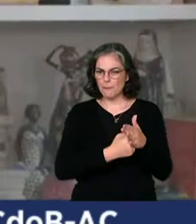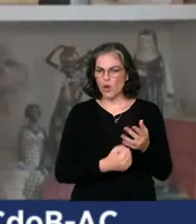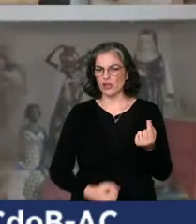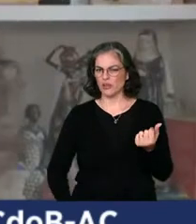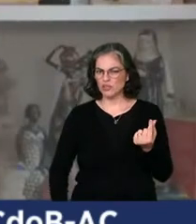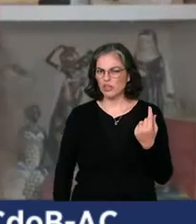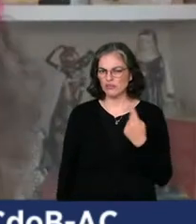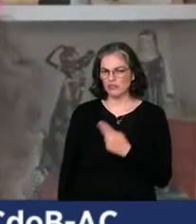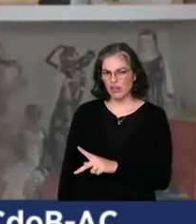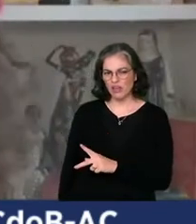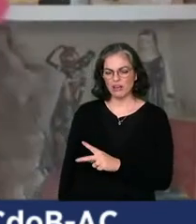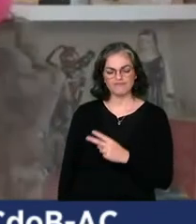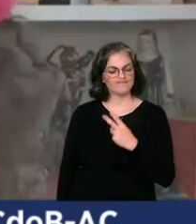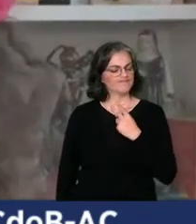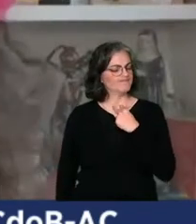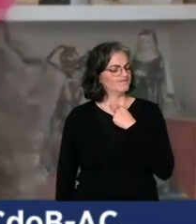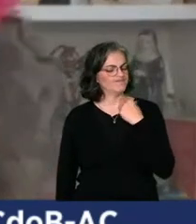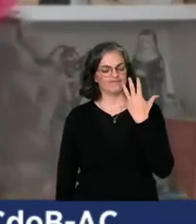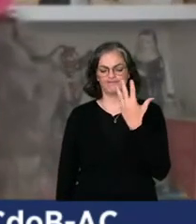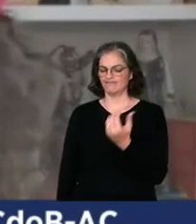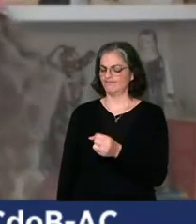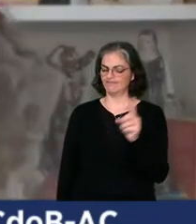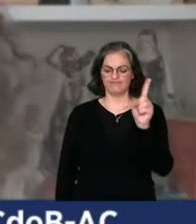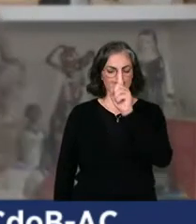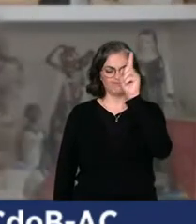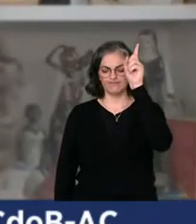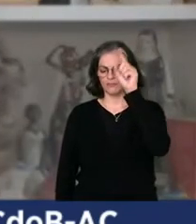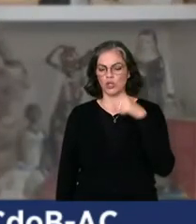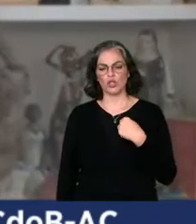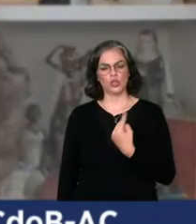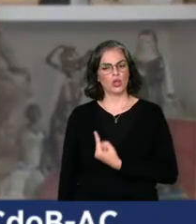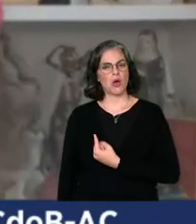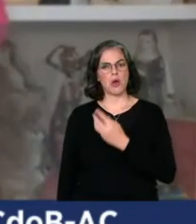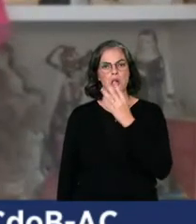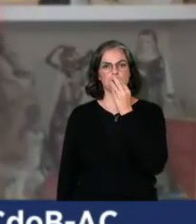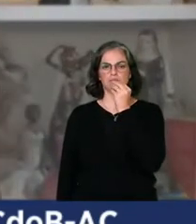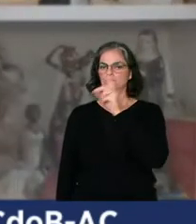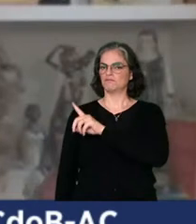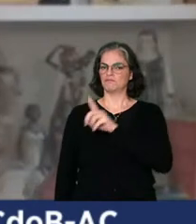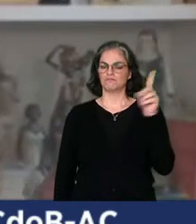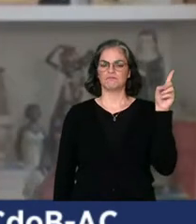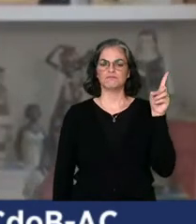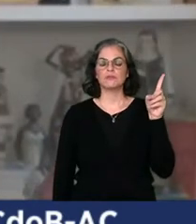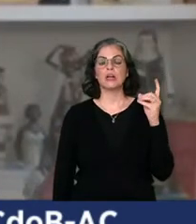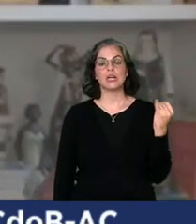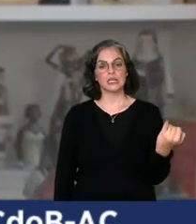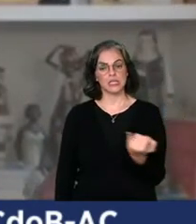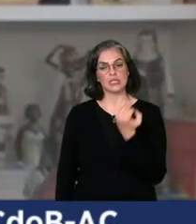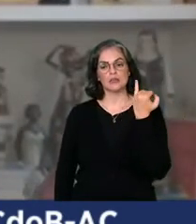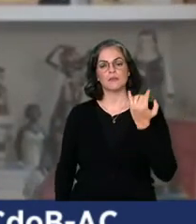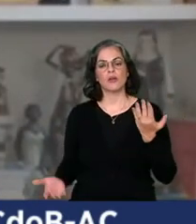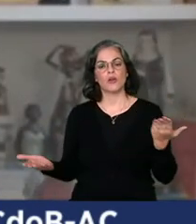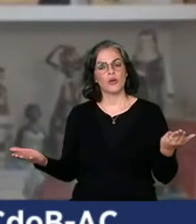AS ARTISTAS DO BRASIL E FAZ UM DP PROCESSO DE BLOQUEIAR A CULTURA. ISSO NÃO PODEMOS ACEITAR, ESSE PARLAMENTO NÃO PODE ACEITAR CALADO. POR ISSO A IMPORTÂNCIA DE SE VOTAR